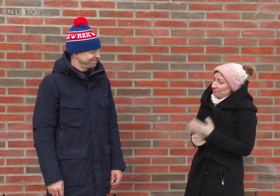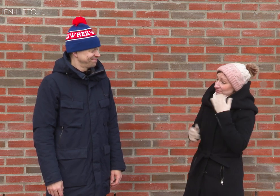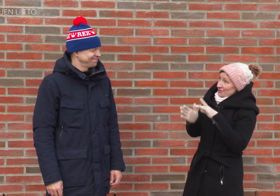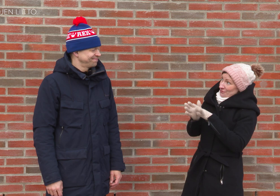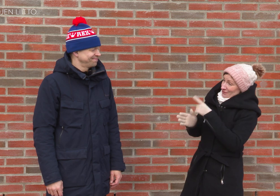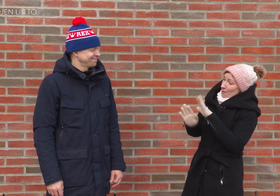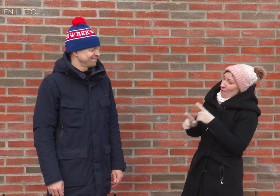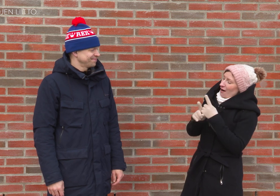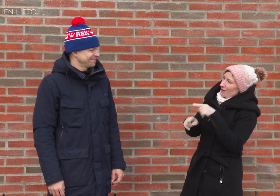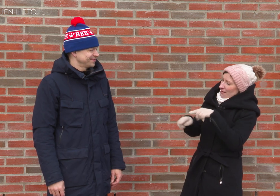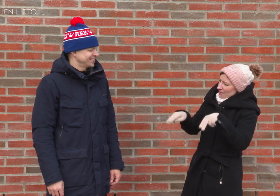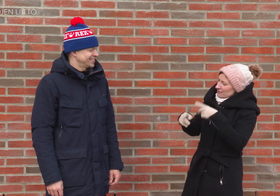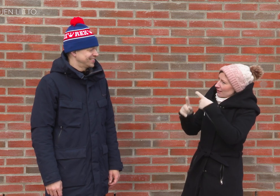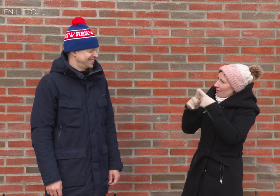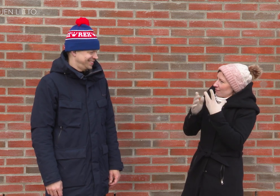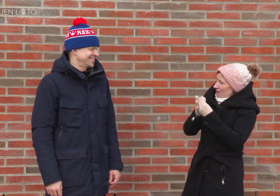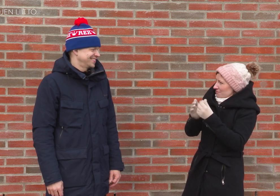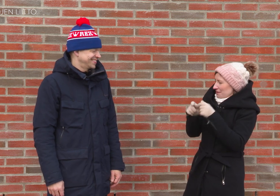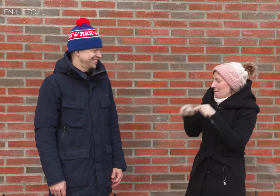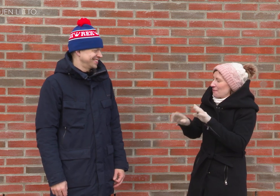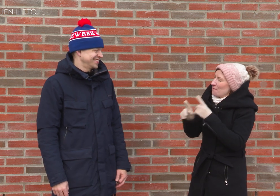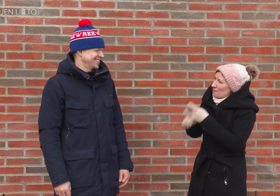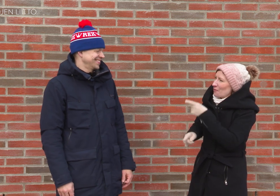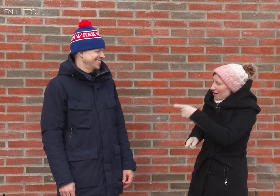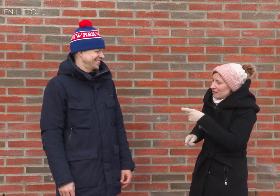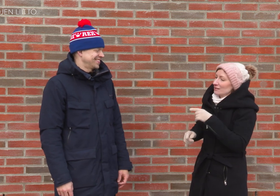Olit viime syksynä mukana myös Tanssii tähtien kanssa -kilpailussa, -